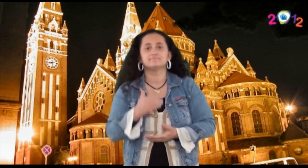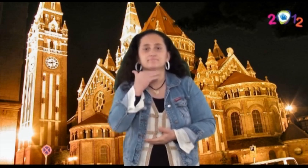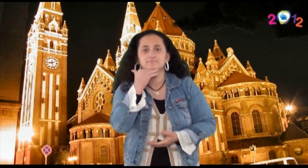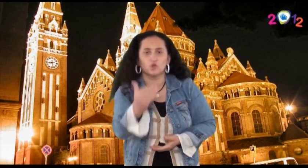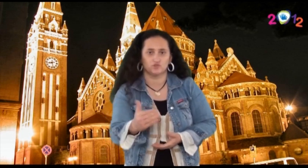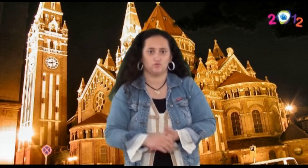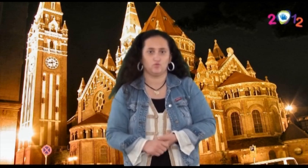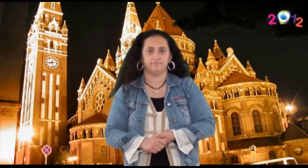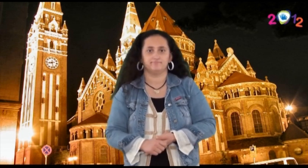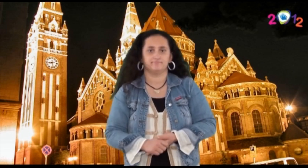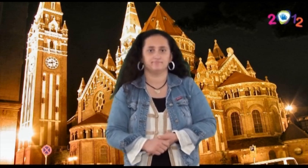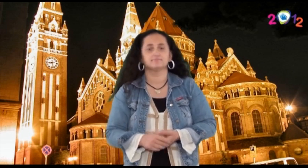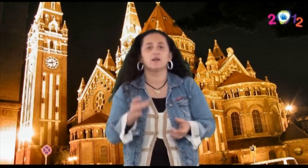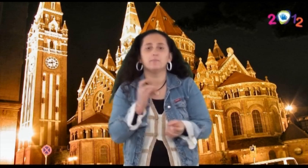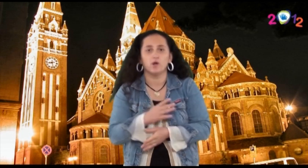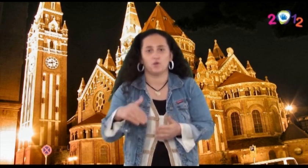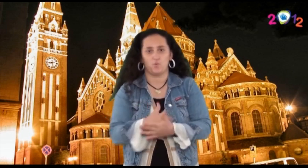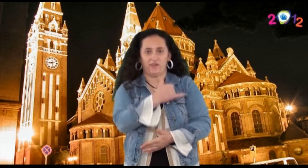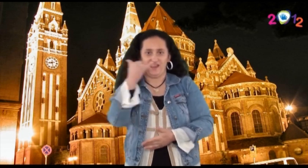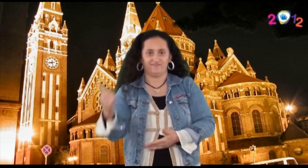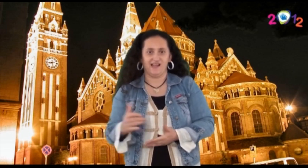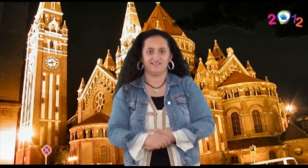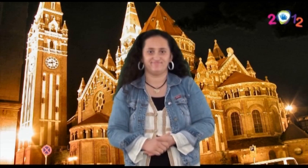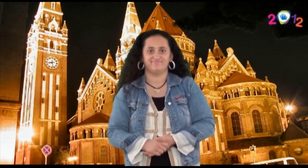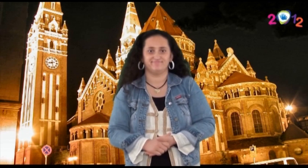Köszönöm. Boldog új évet!